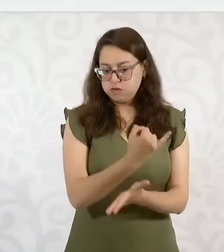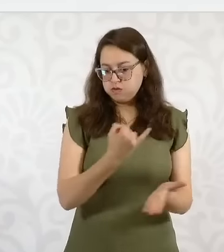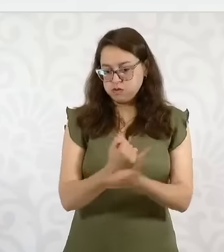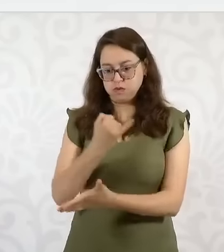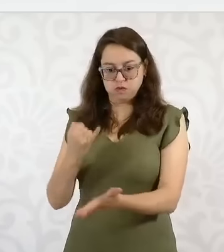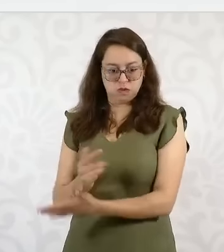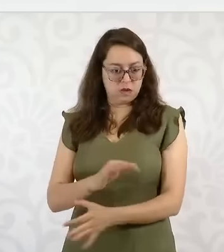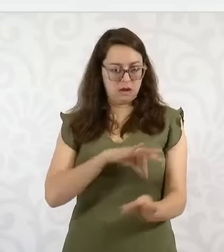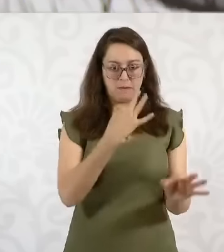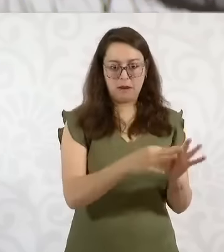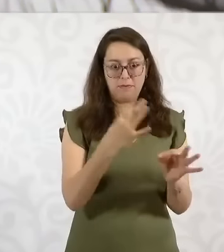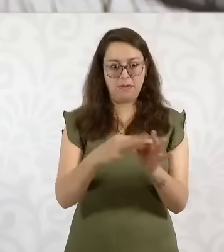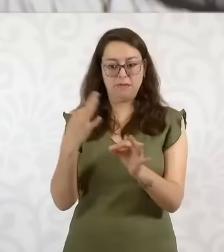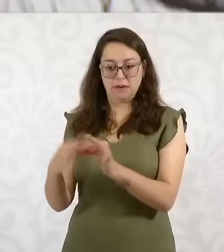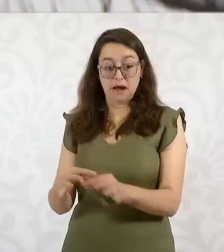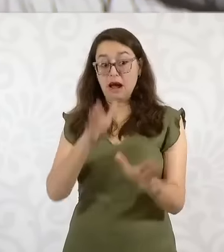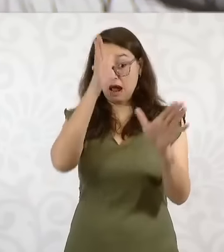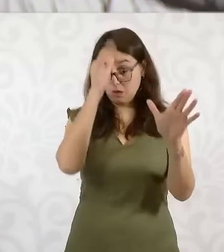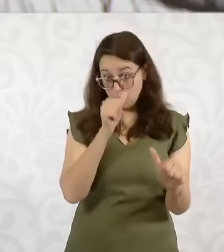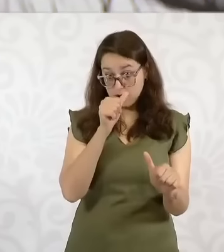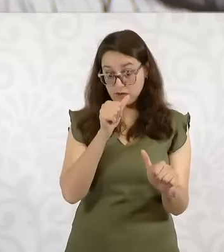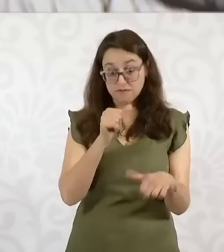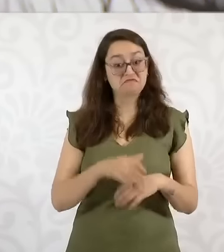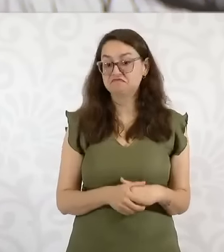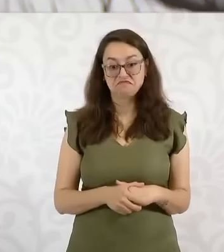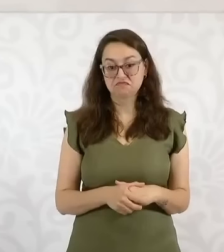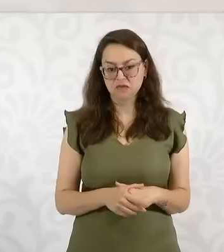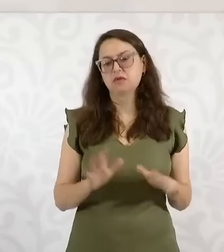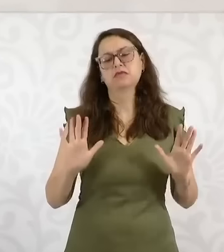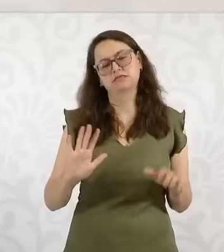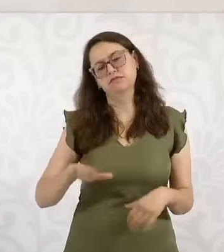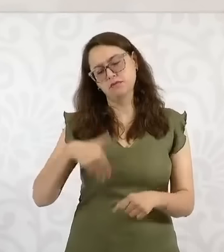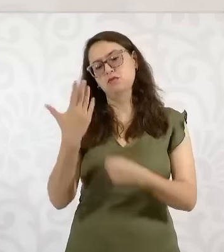que puedan anunciarse algunos acuerdos, si no, de todas maneras en septiembre se tenen nuevas